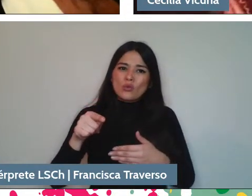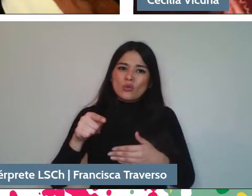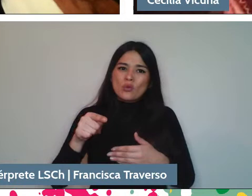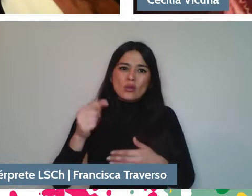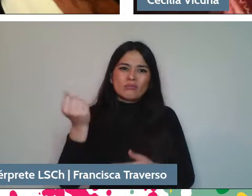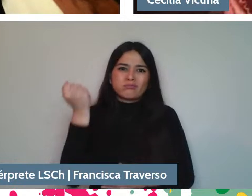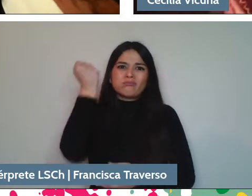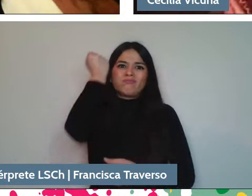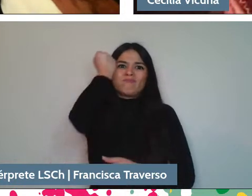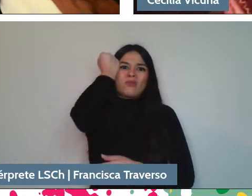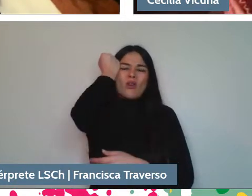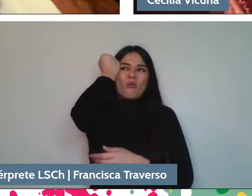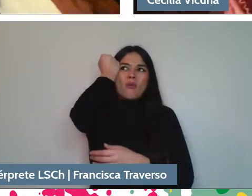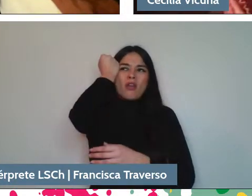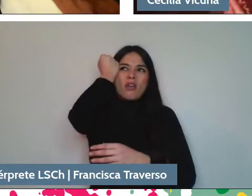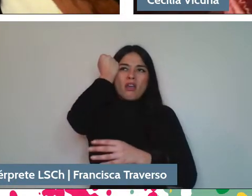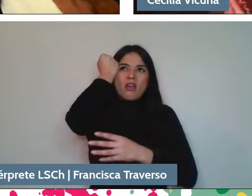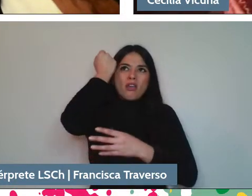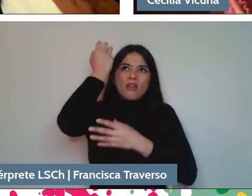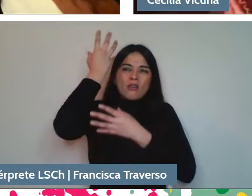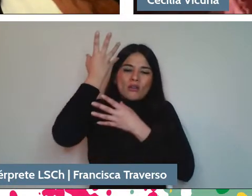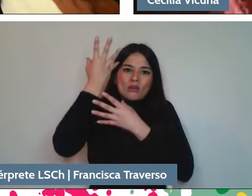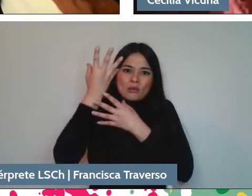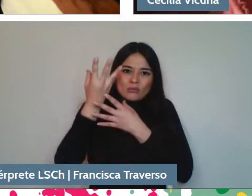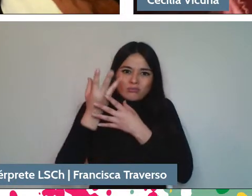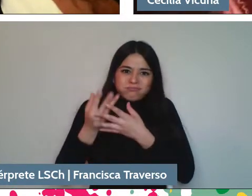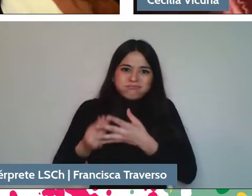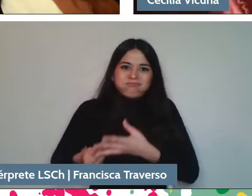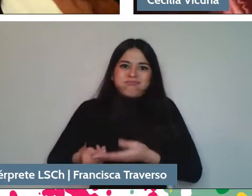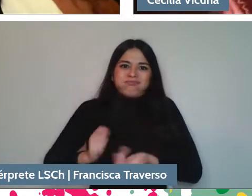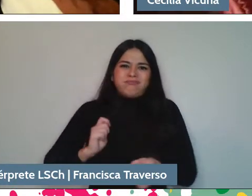Y transformaste esa experiencia violenta